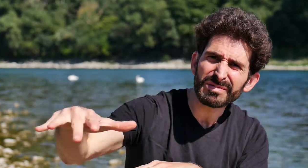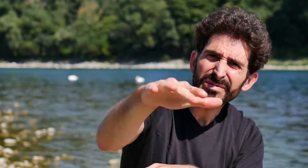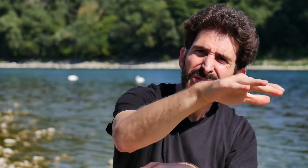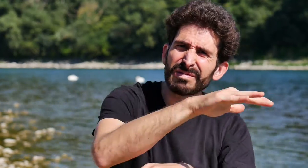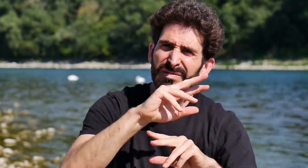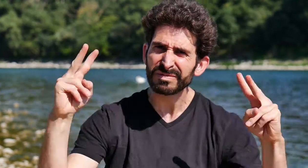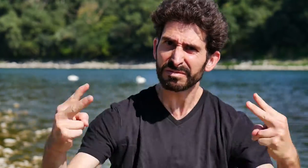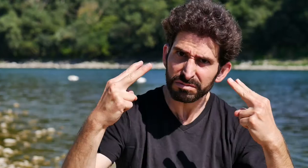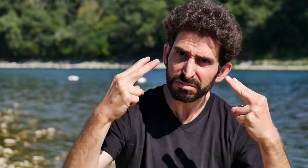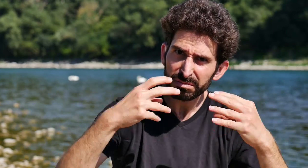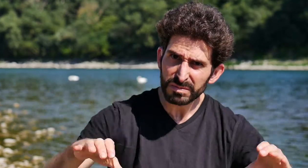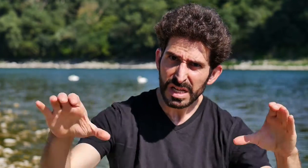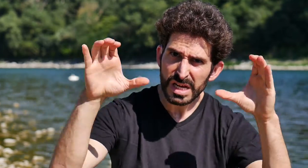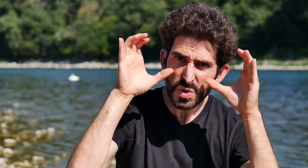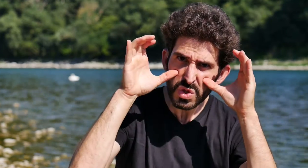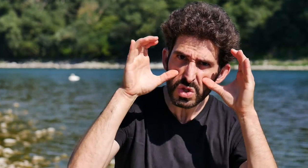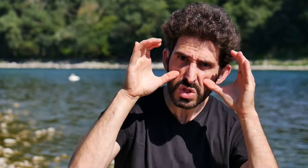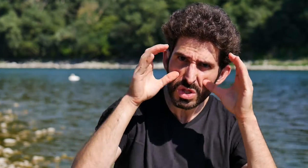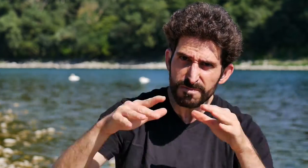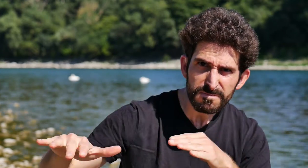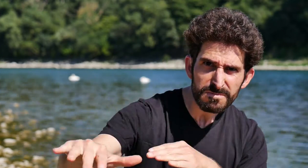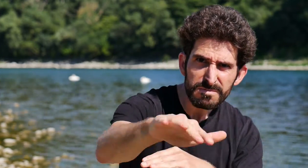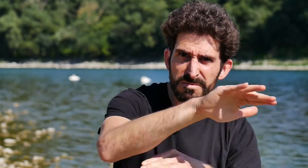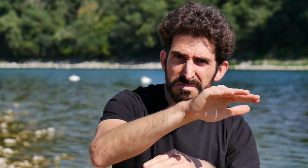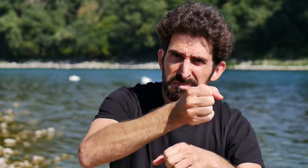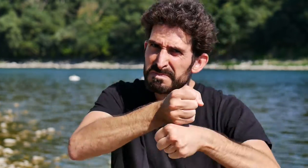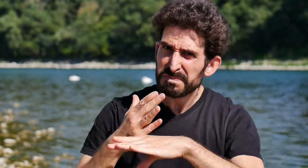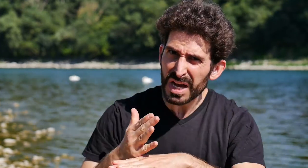Vous tous, regardez-moi et écoutez-moi. Vous êtes prêts ?